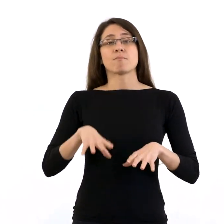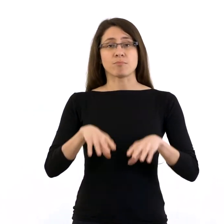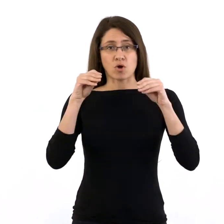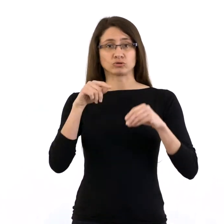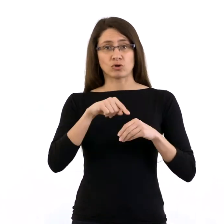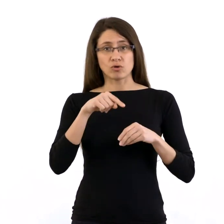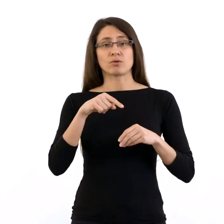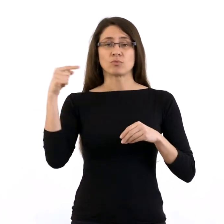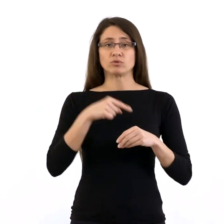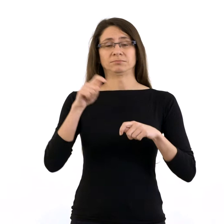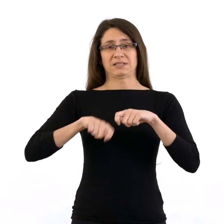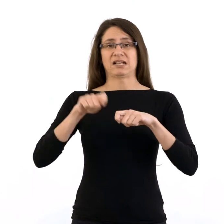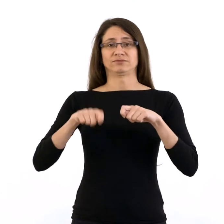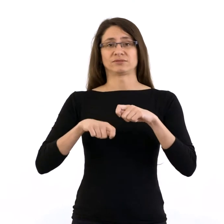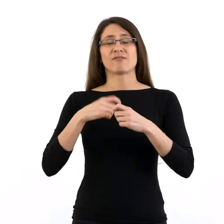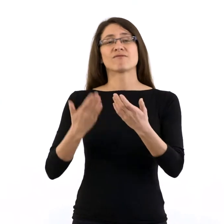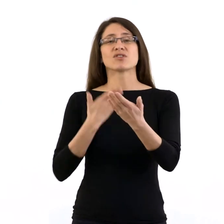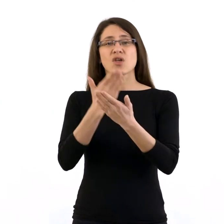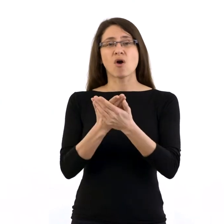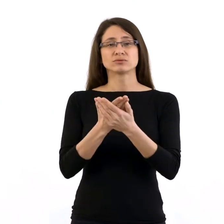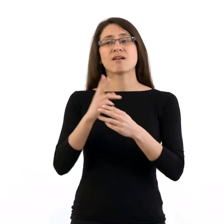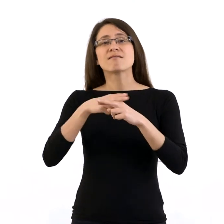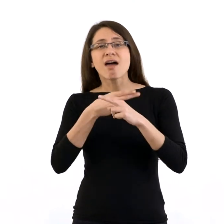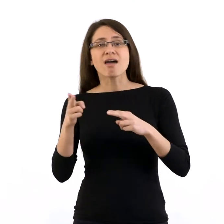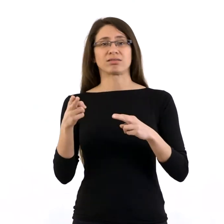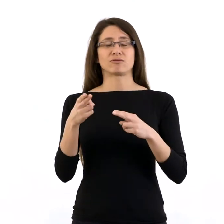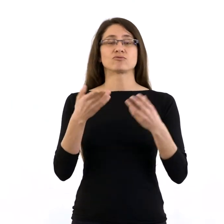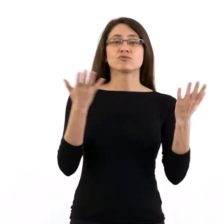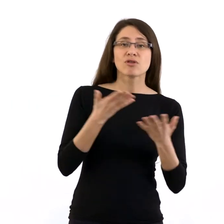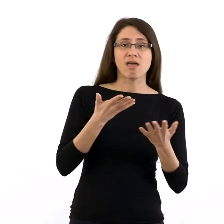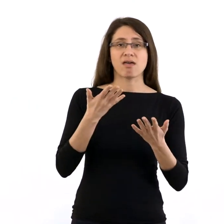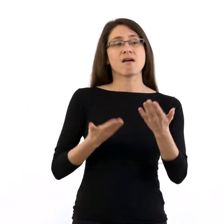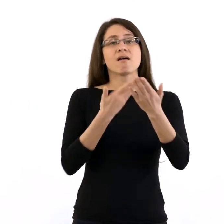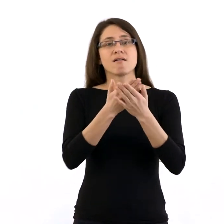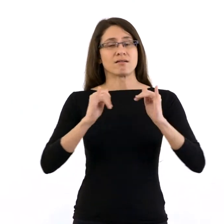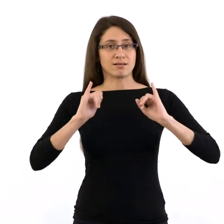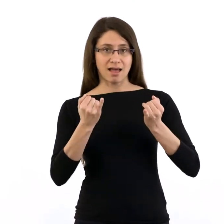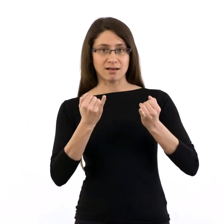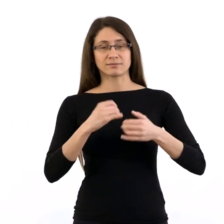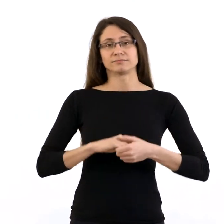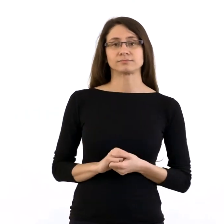Na początek należy również sprawdzić do kiedy, gdzie i w jakiej formie należy złożyć wniosek.